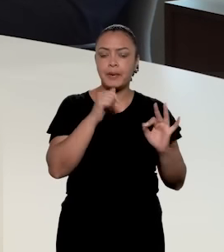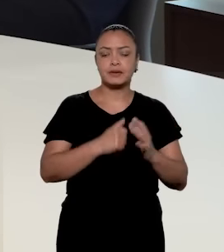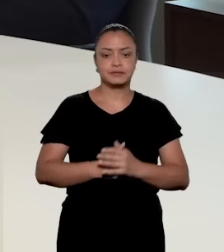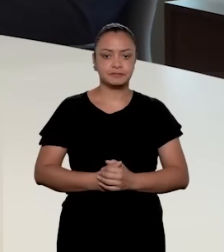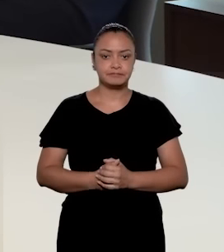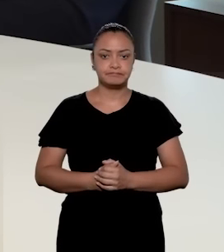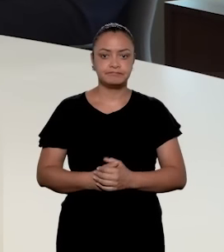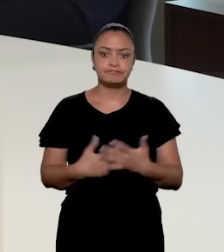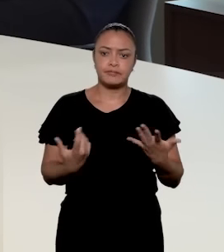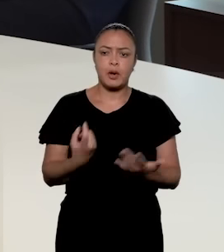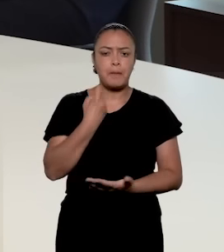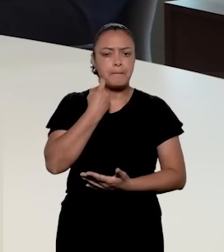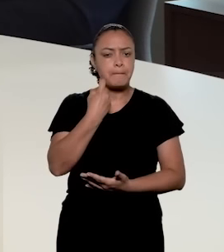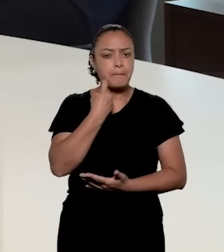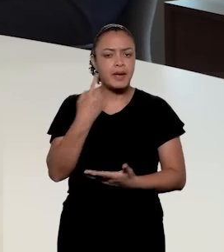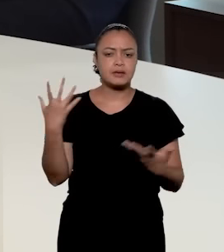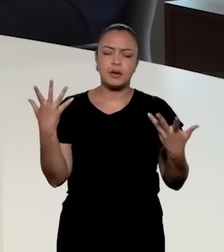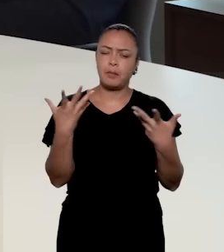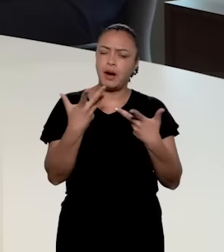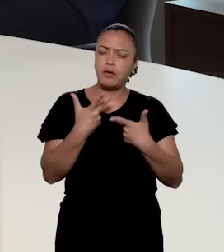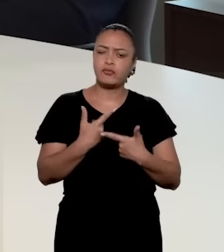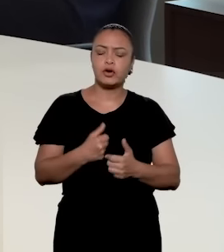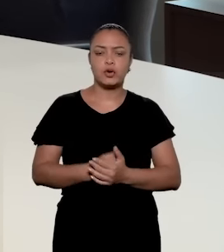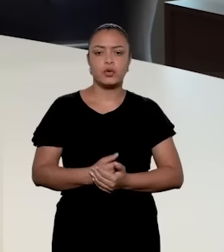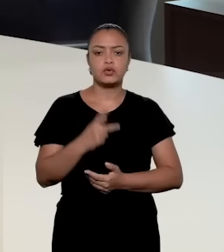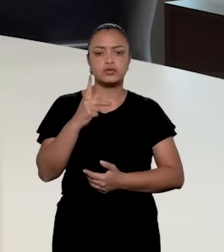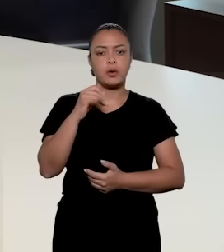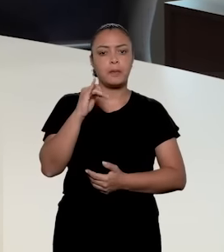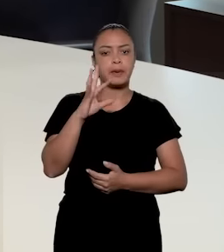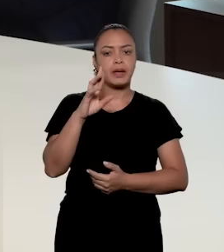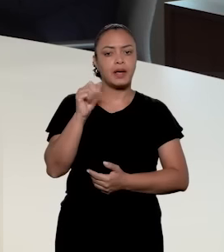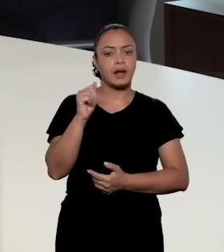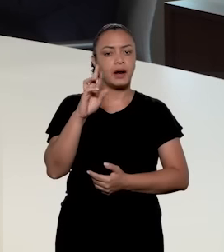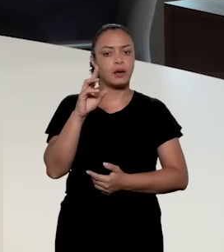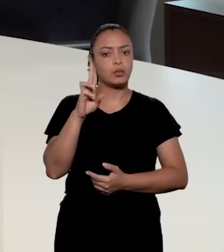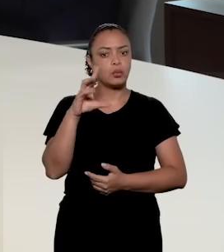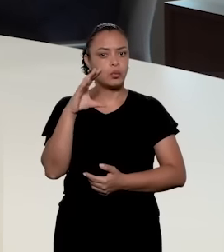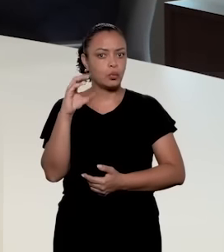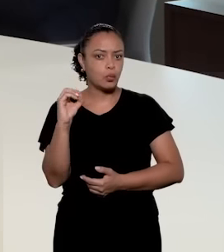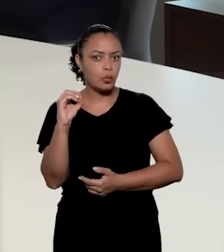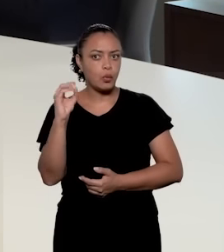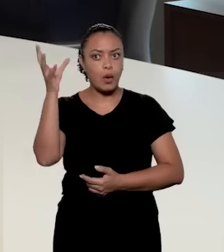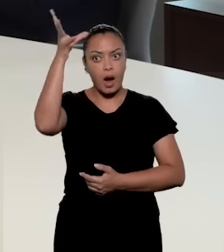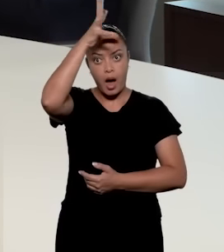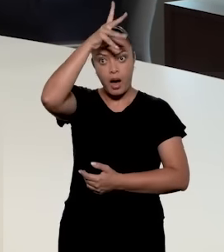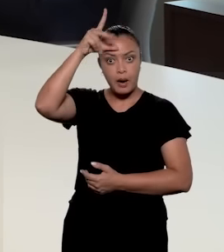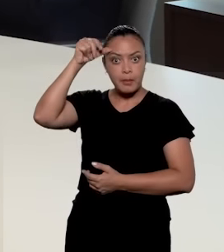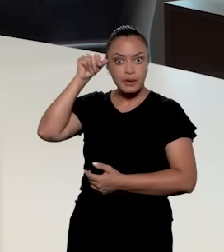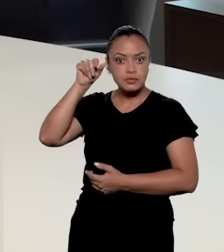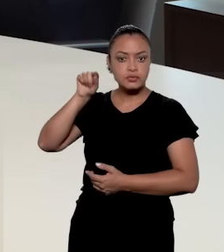12% da água doce do mundo, com peixes maravilhosos, pirarucu, tucunaré... Os amazônicos.